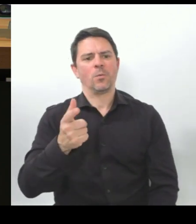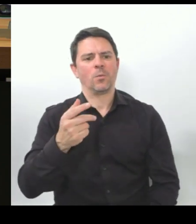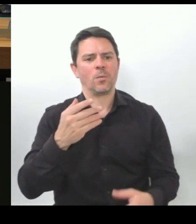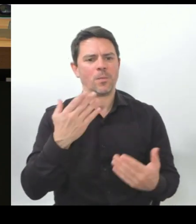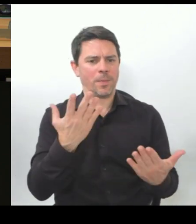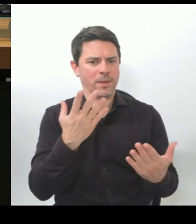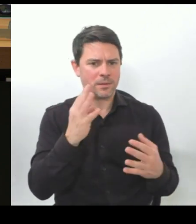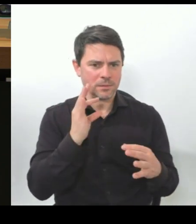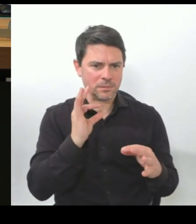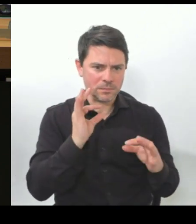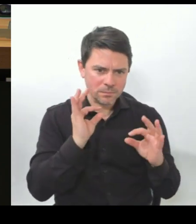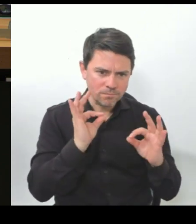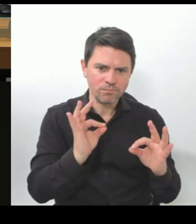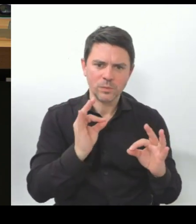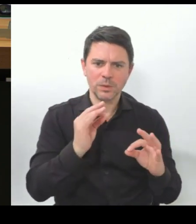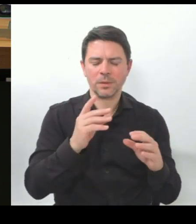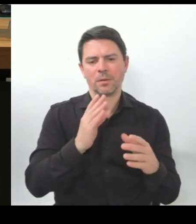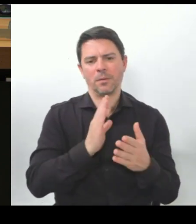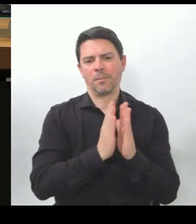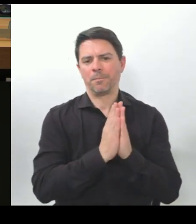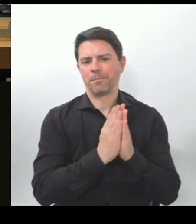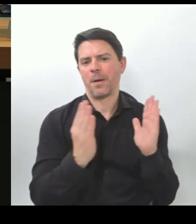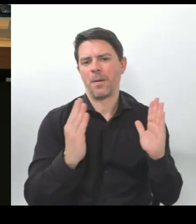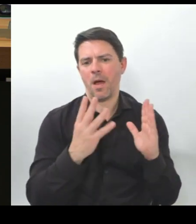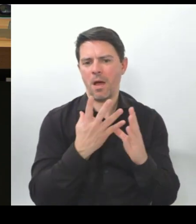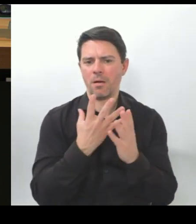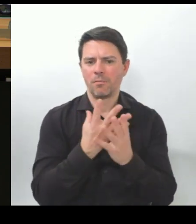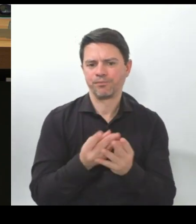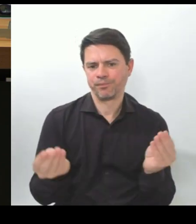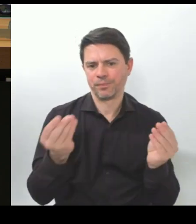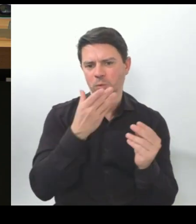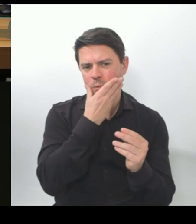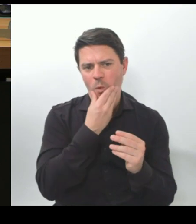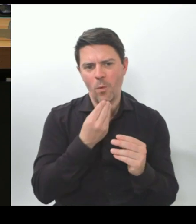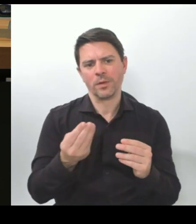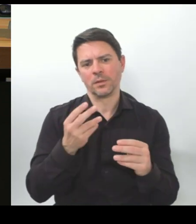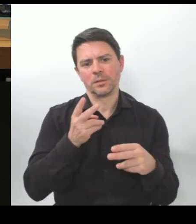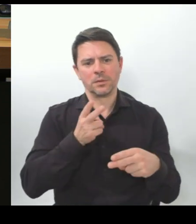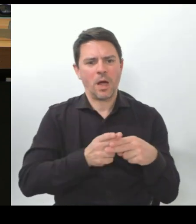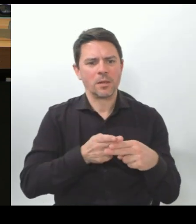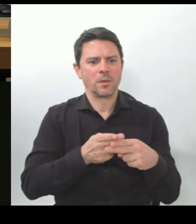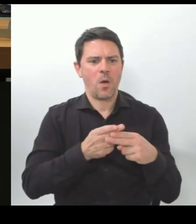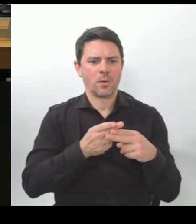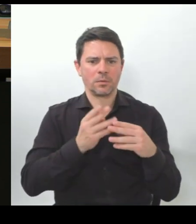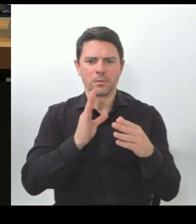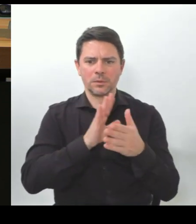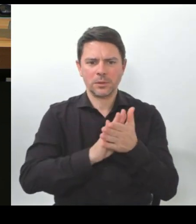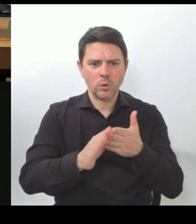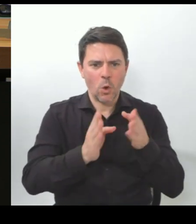die Kulturförderung erstmals in Berlin auf eine gesetzliche Grundlage gestellt . Das wurde von der Koalition damals abgelehnt.